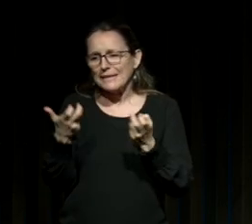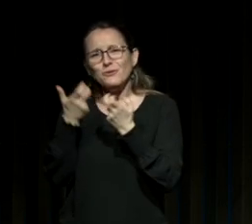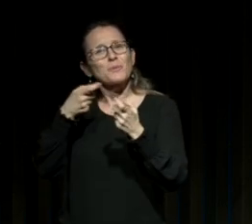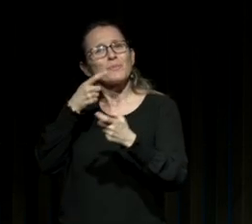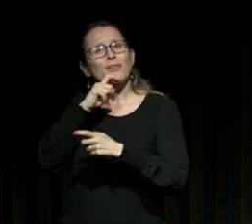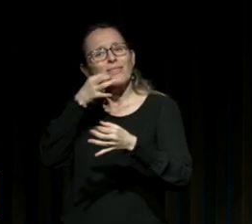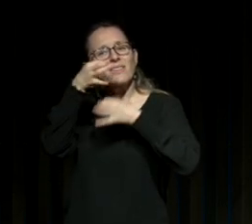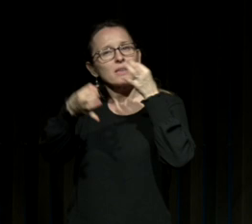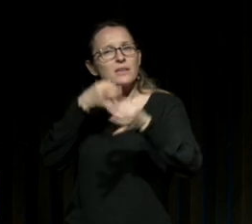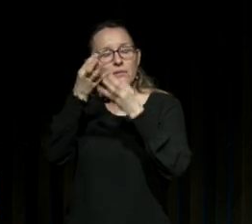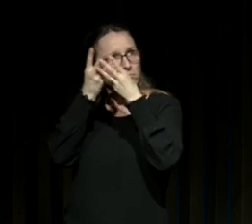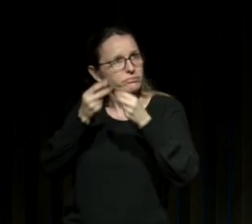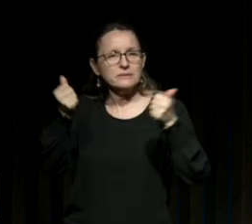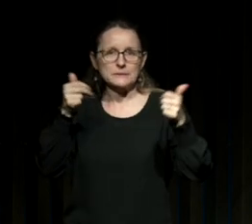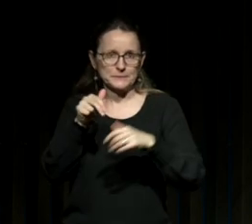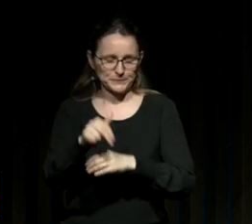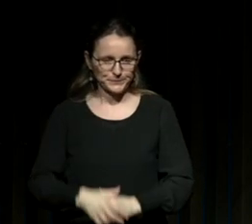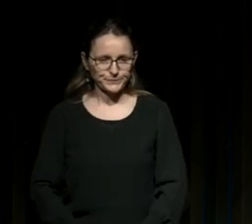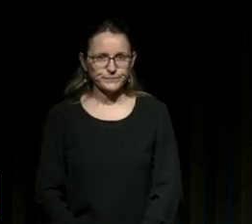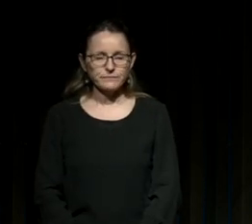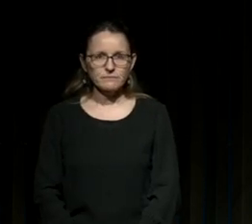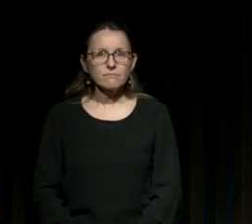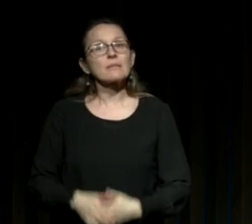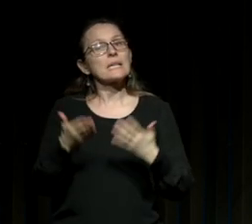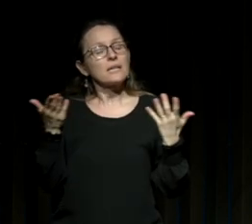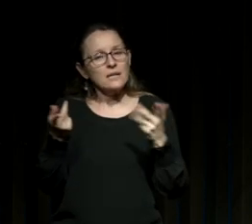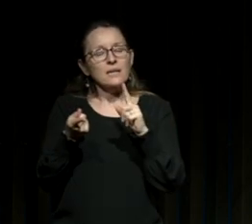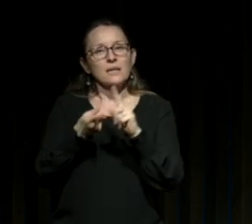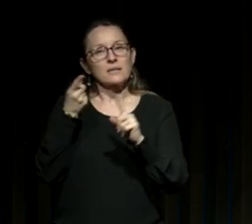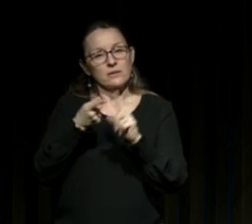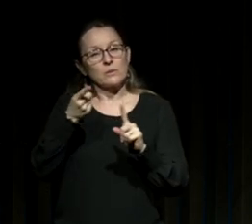plus que des mauvais souvenirs c'est vraiment important d'avoir en tête que ce qu'il s'agit